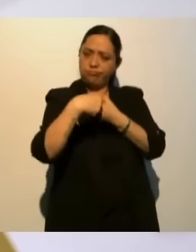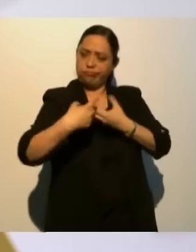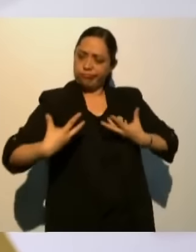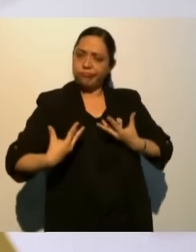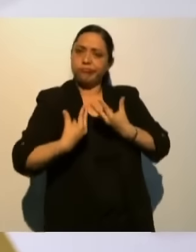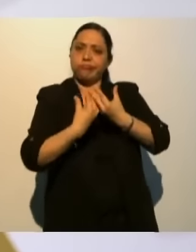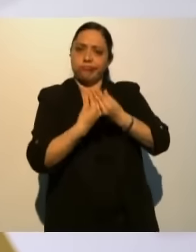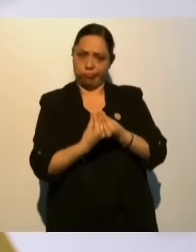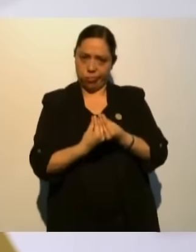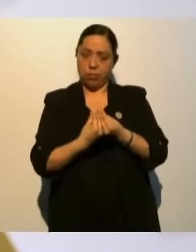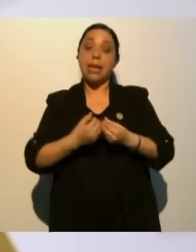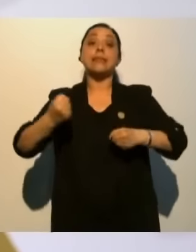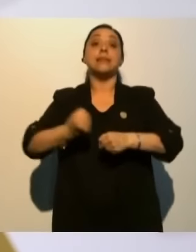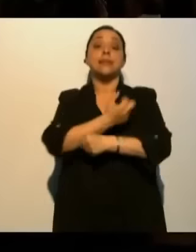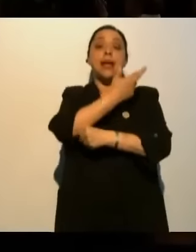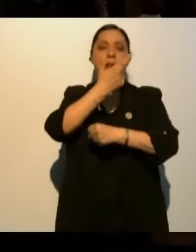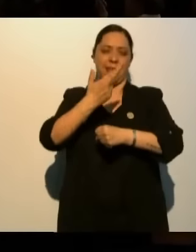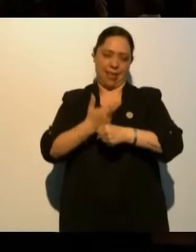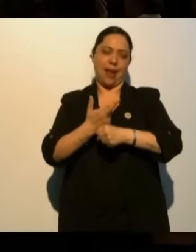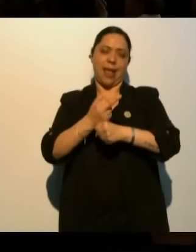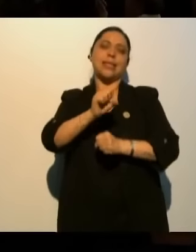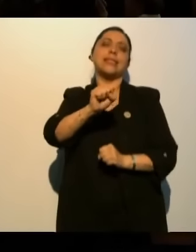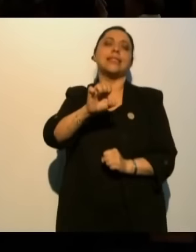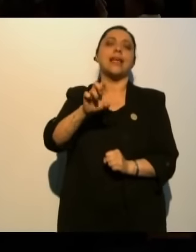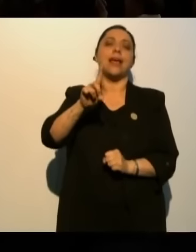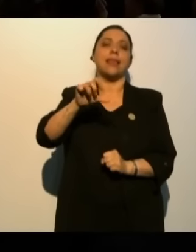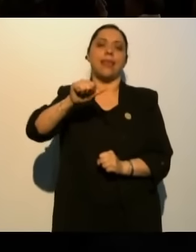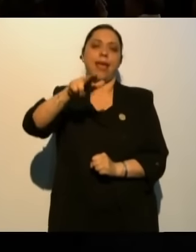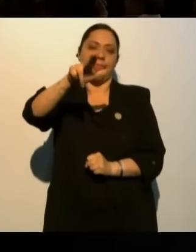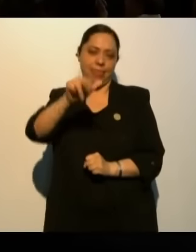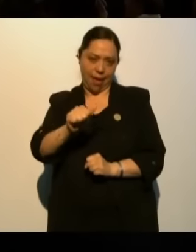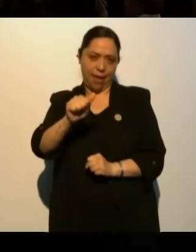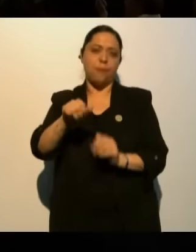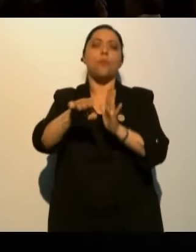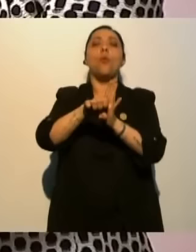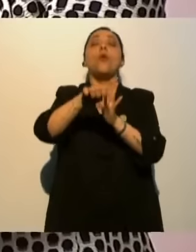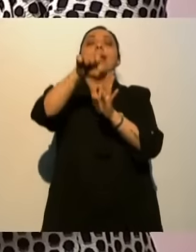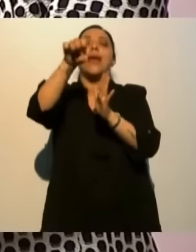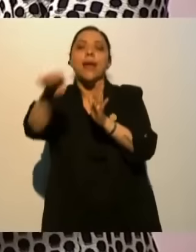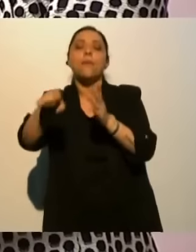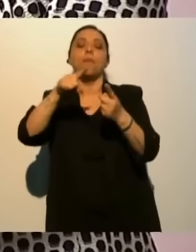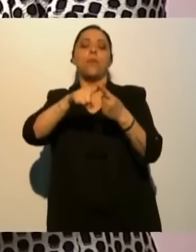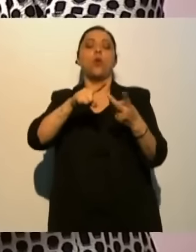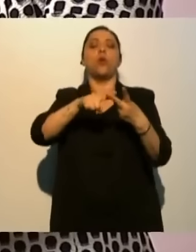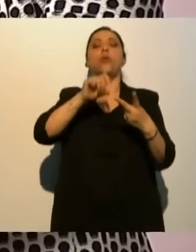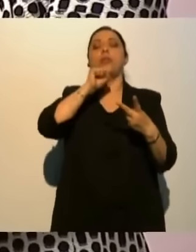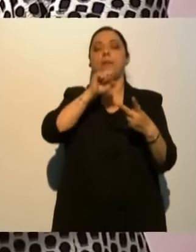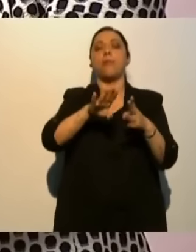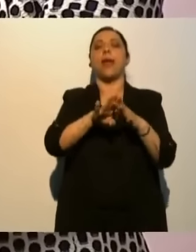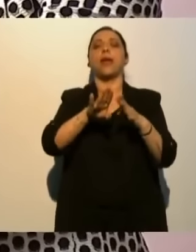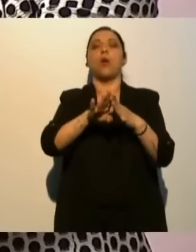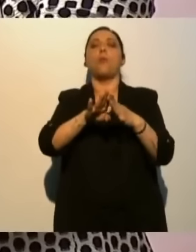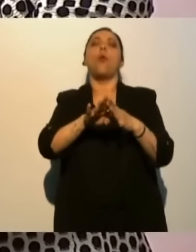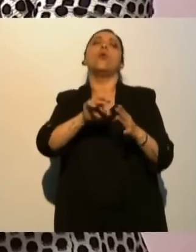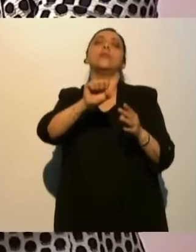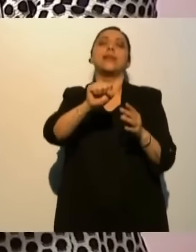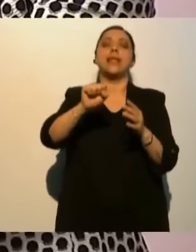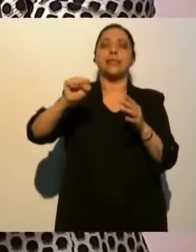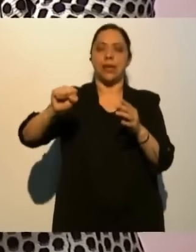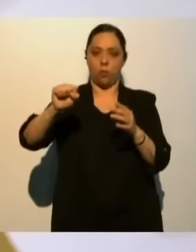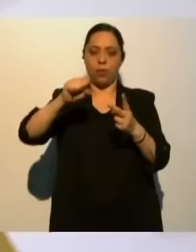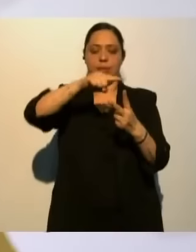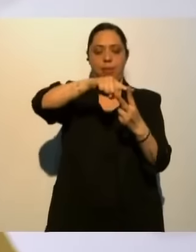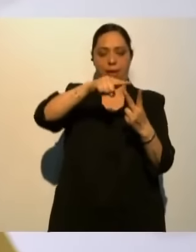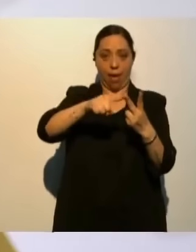la secretaría de la defensa nacional por ejemplo y con la Secretaría de Seguridad y con las iglesias